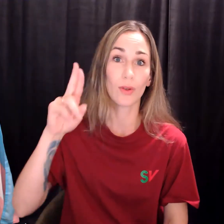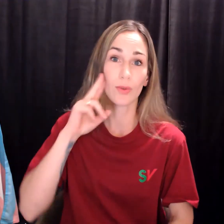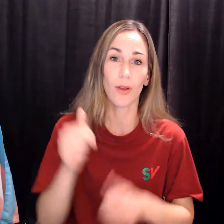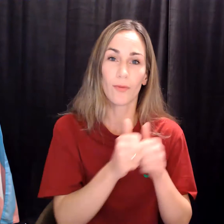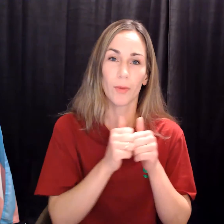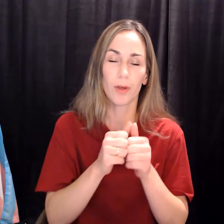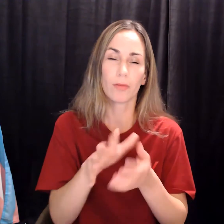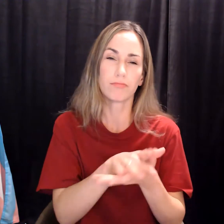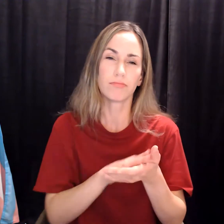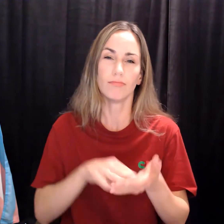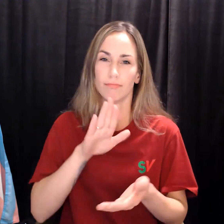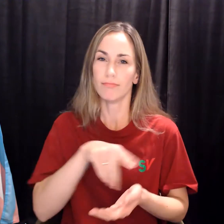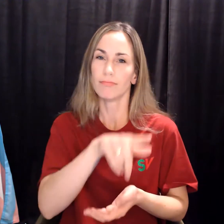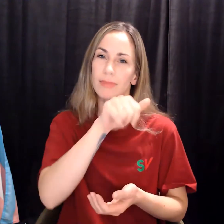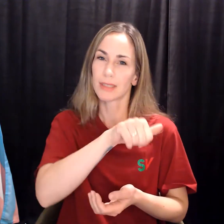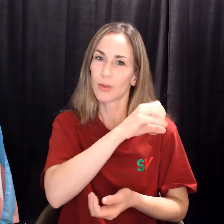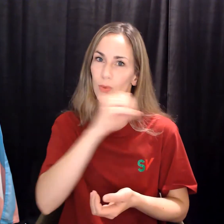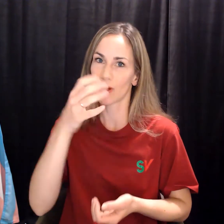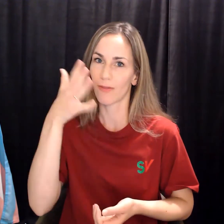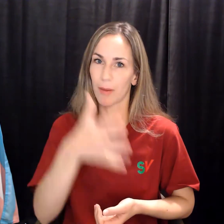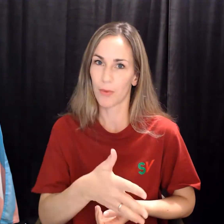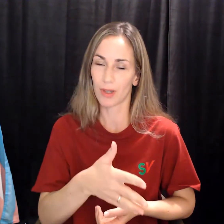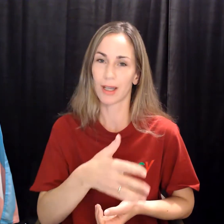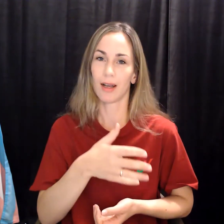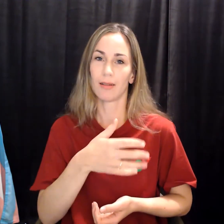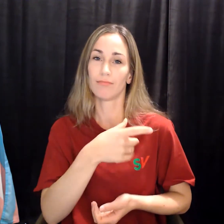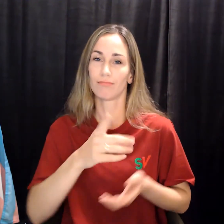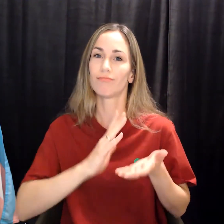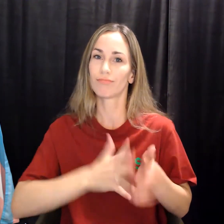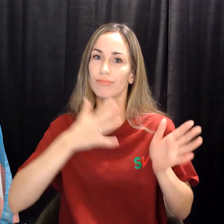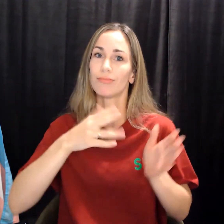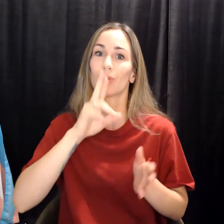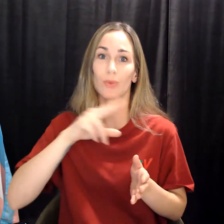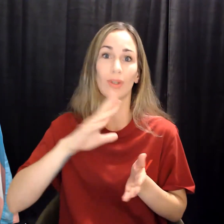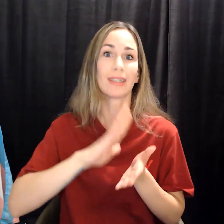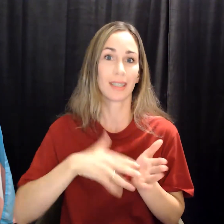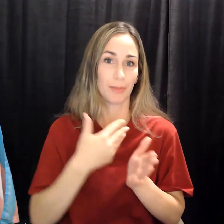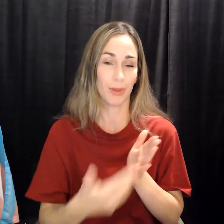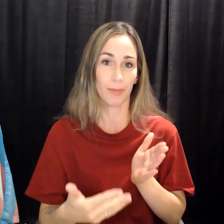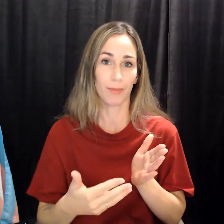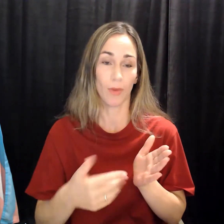Norges Døveforbund anslår at det er 16.500 brukere av norsk tegnspråk